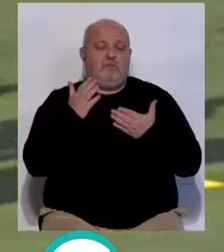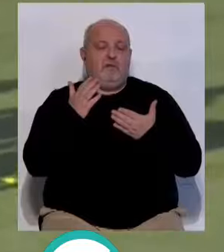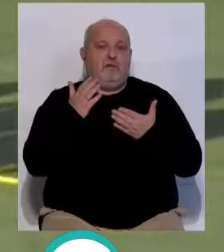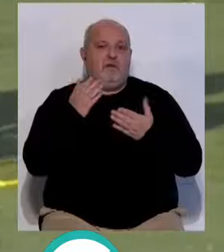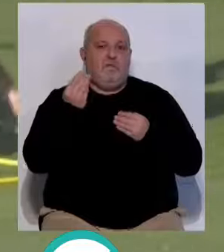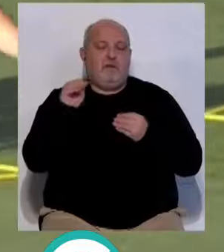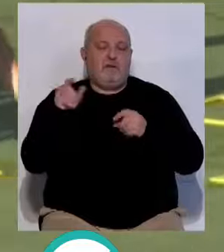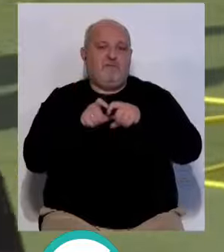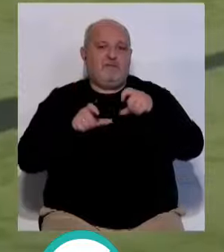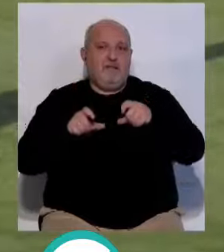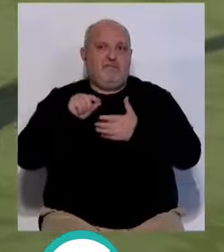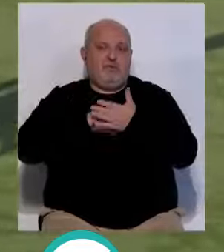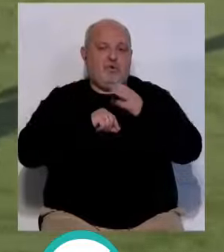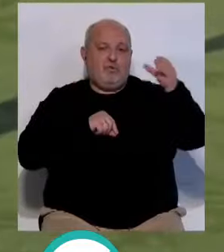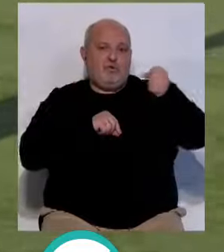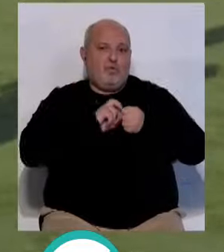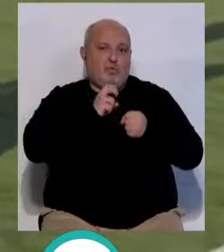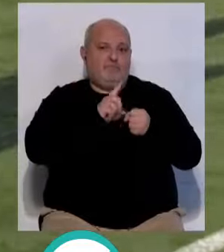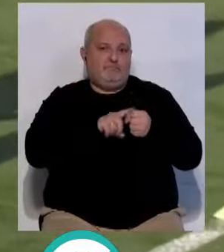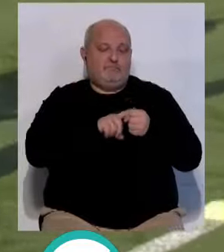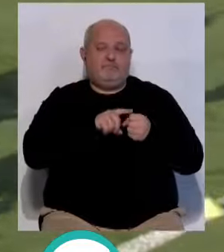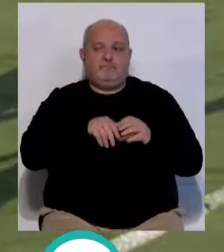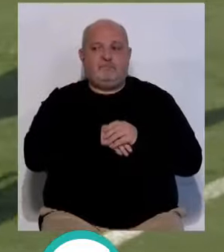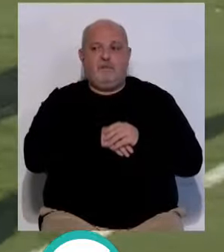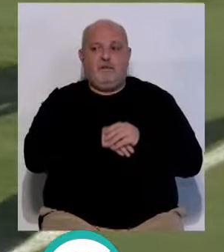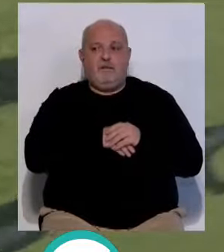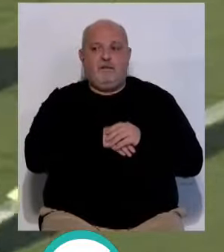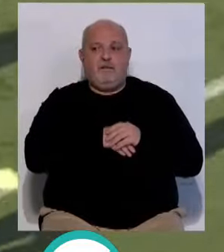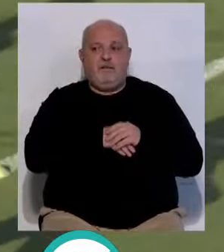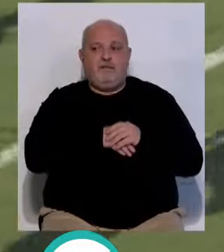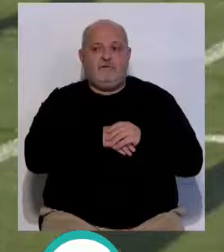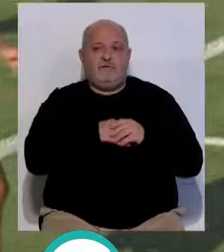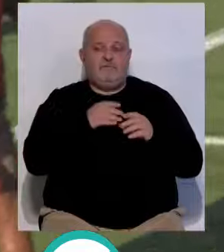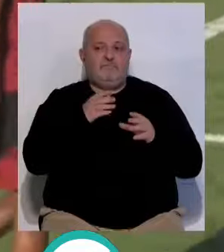para para fichar nunca Mejor dicho y por otro lado pues se desaguar un poquito en ese límite